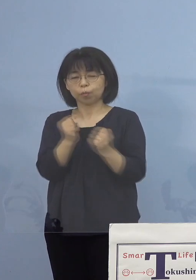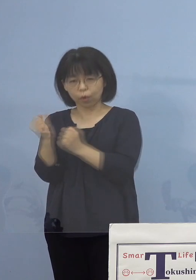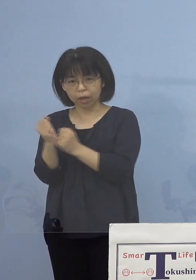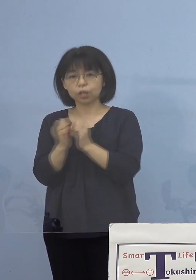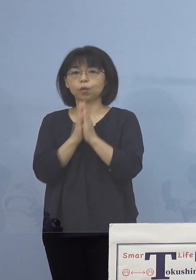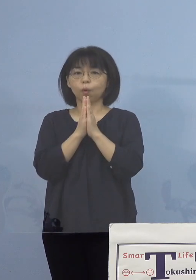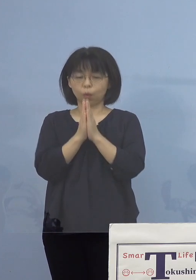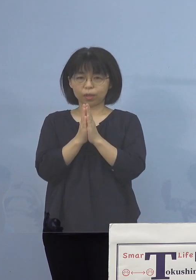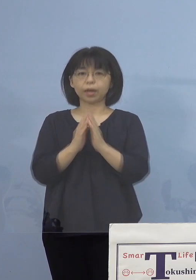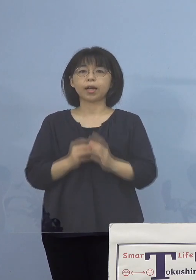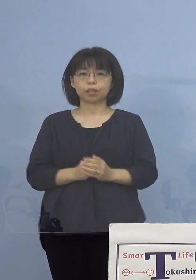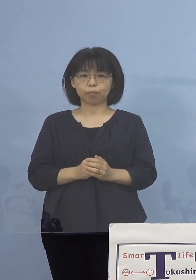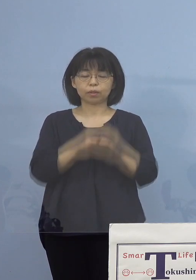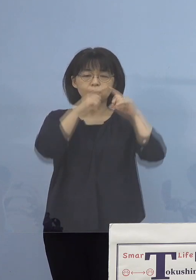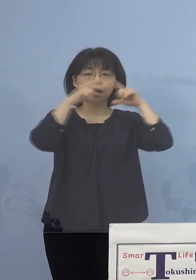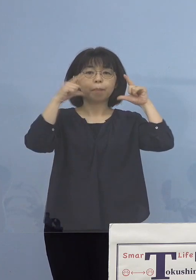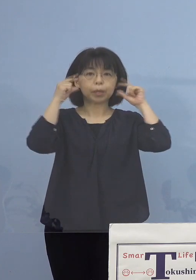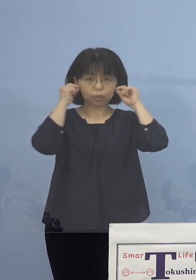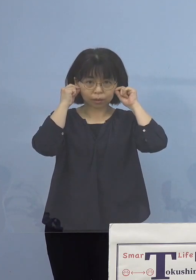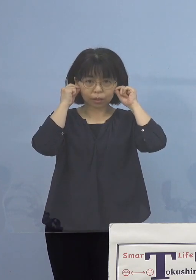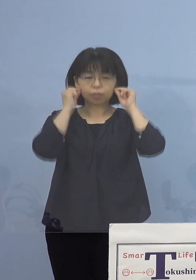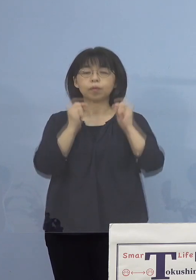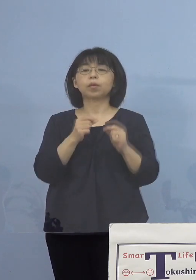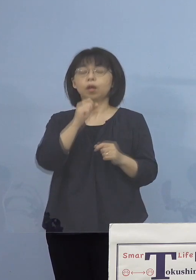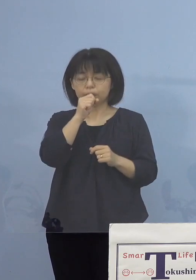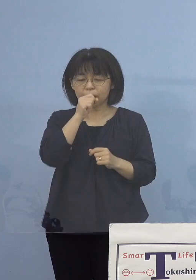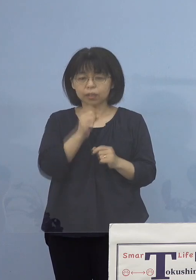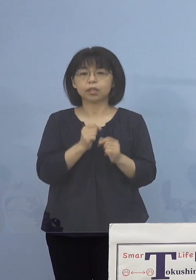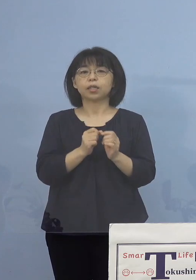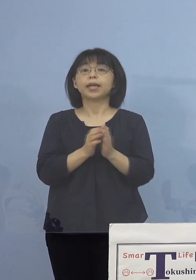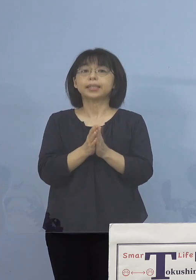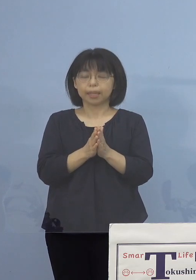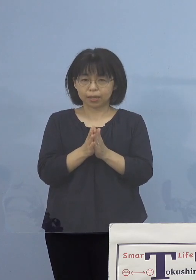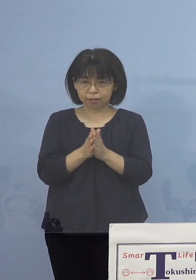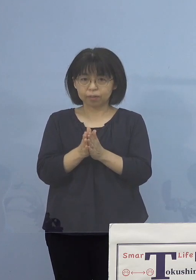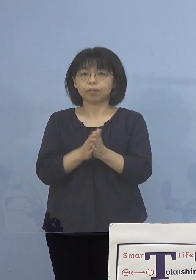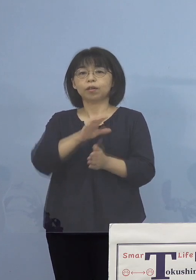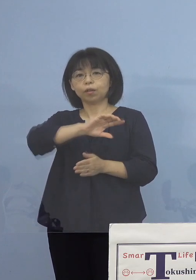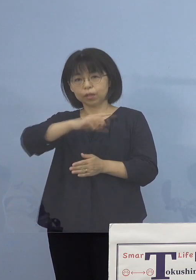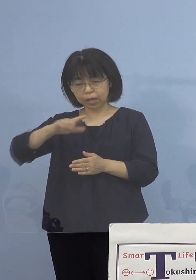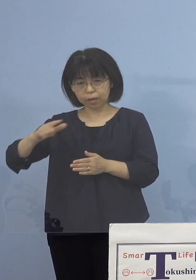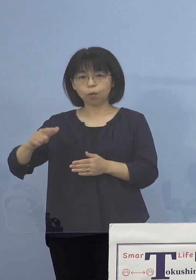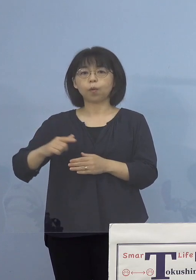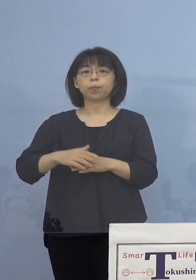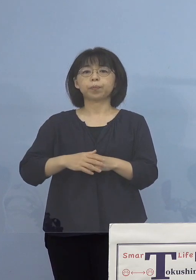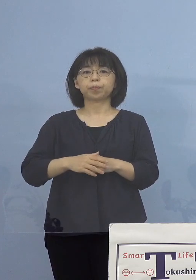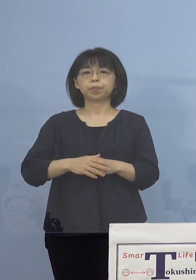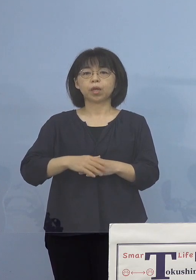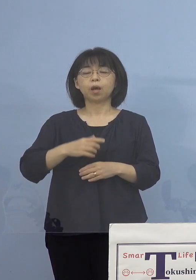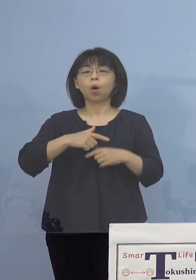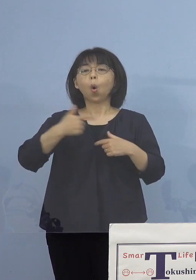マスク着用、咳エチケット、うがい、手洗い 手指消毒、大声を出さないなど